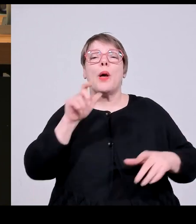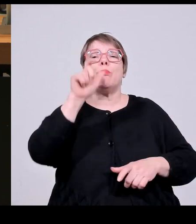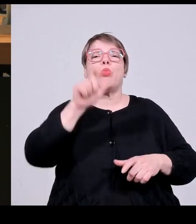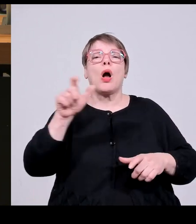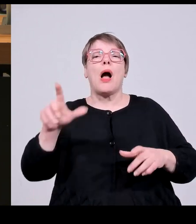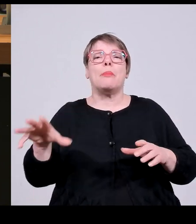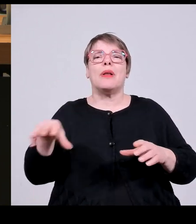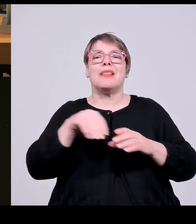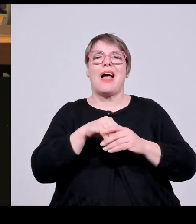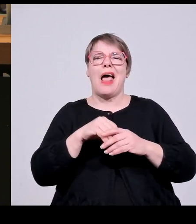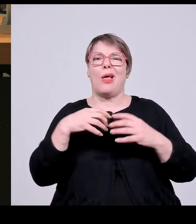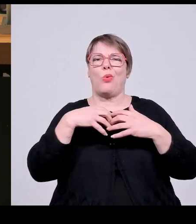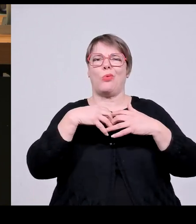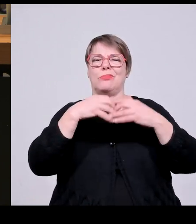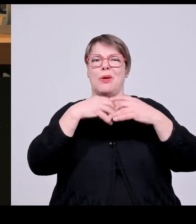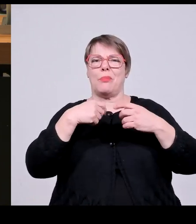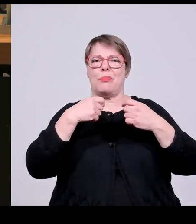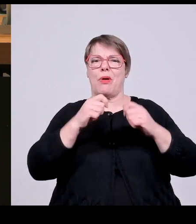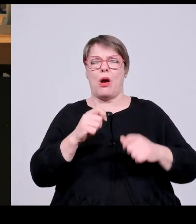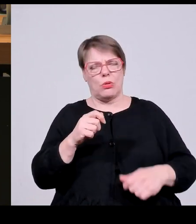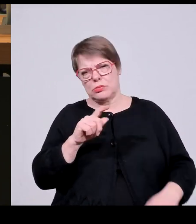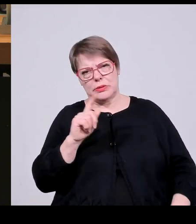dass die konsistent sind auch in der FDP. (Beifall)